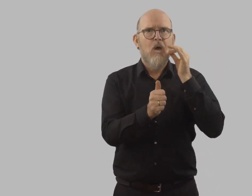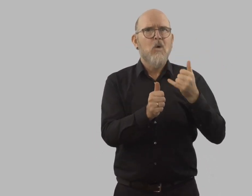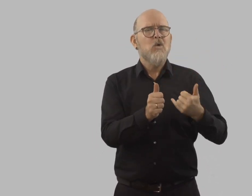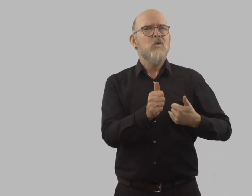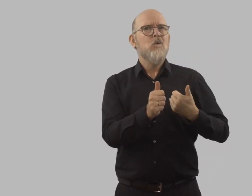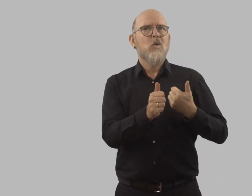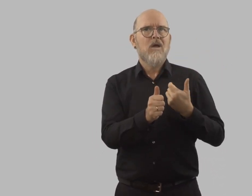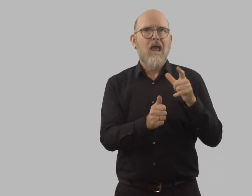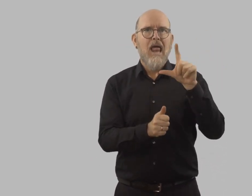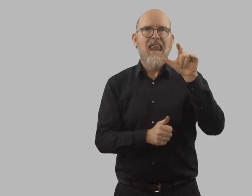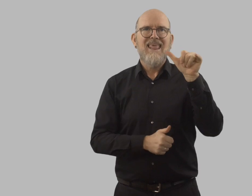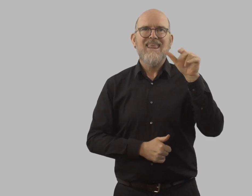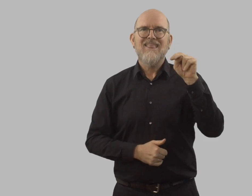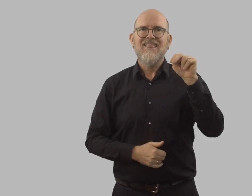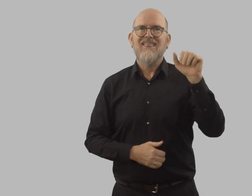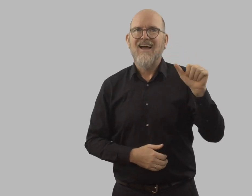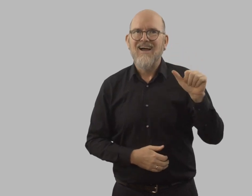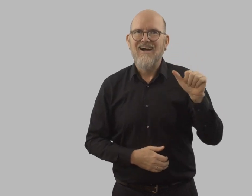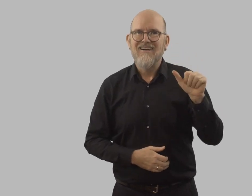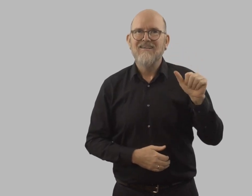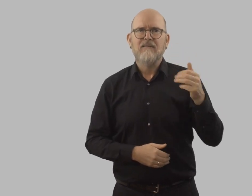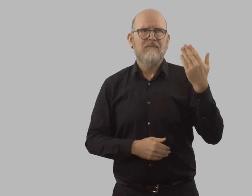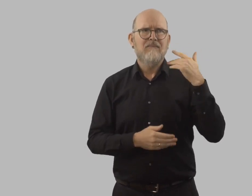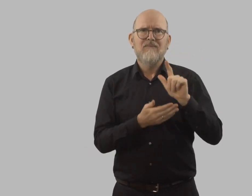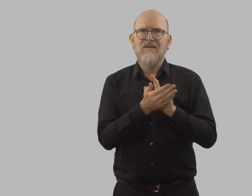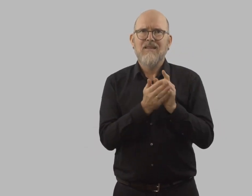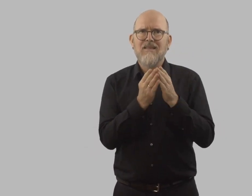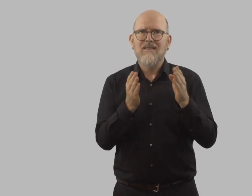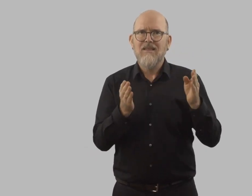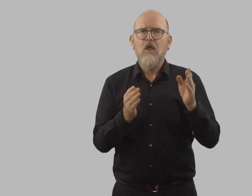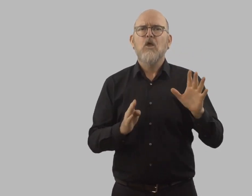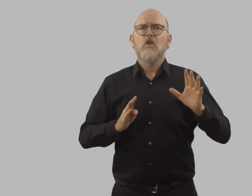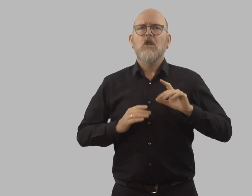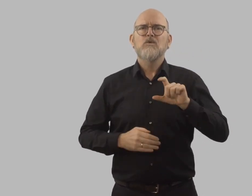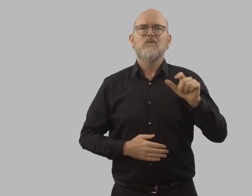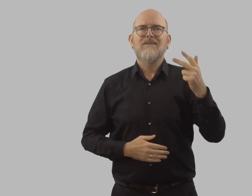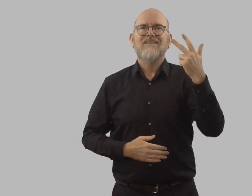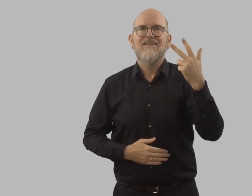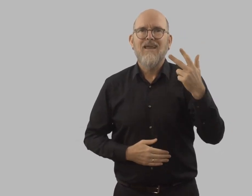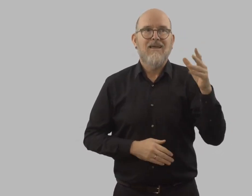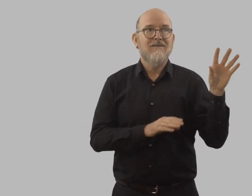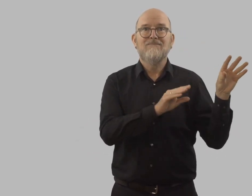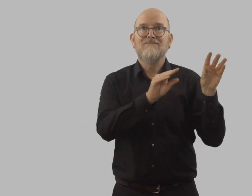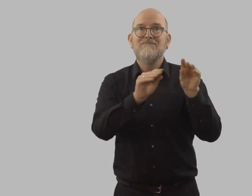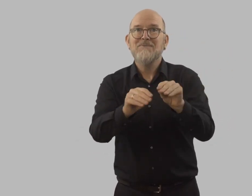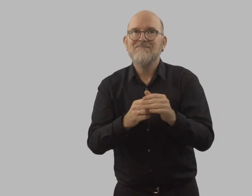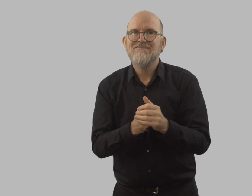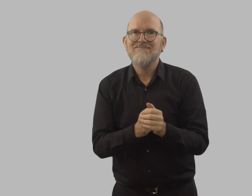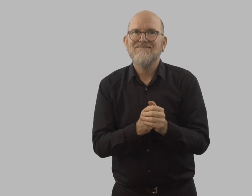mit seiner jungen Frau Lina.